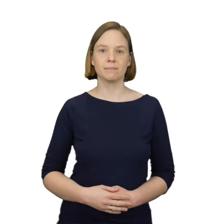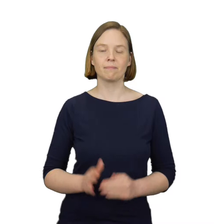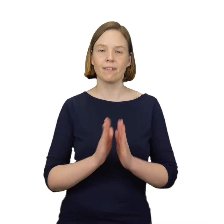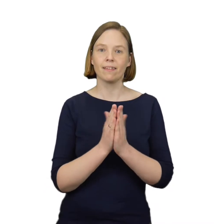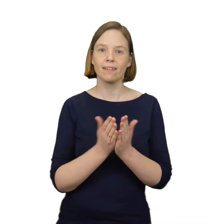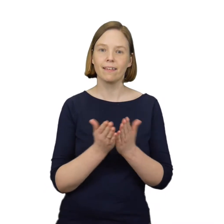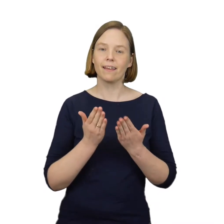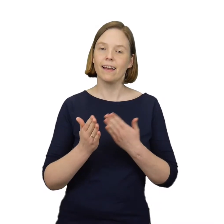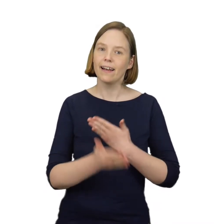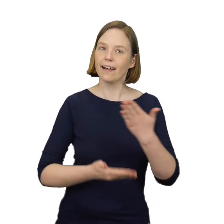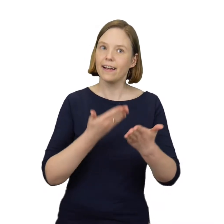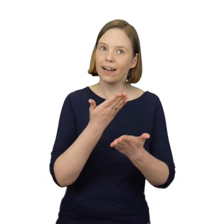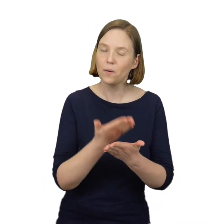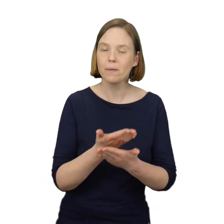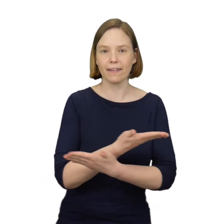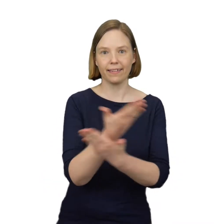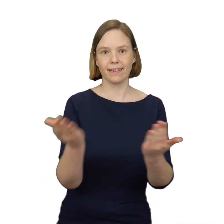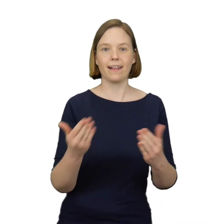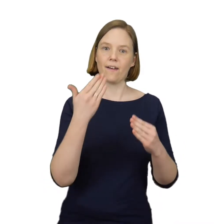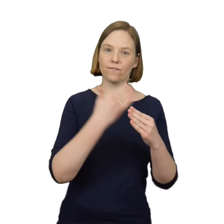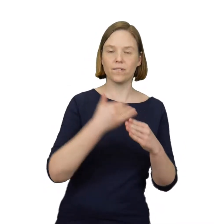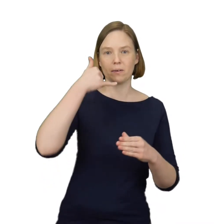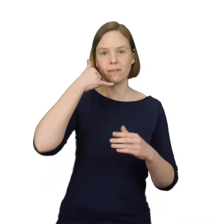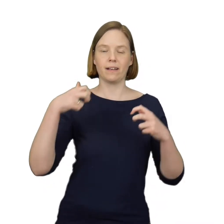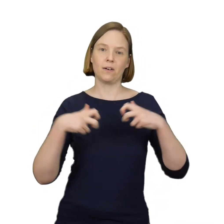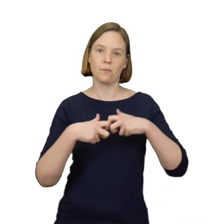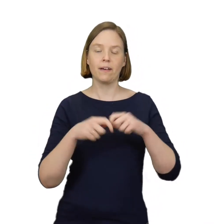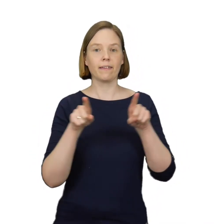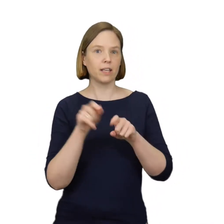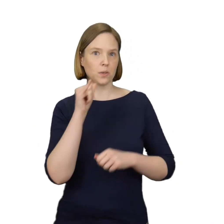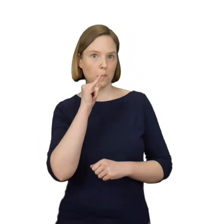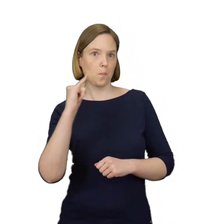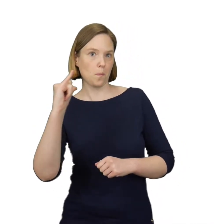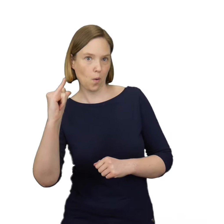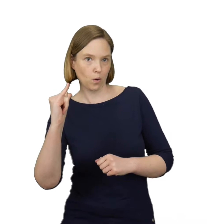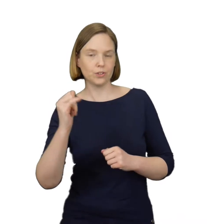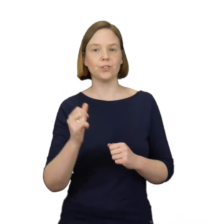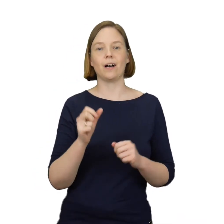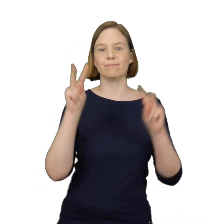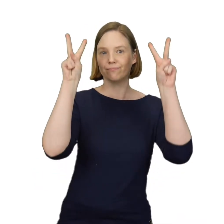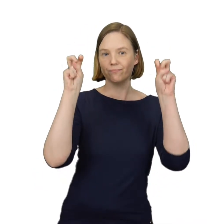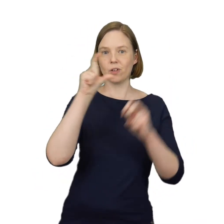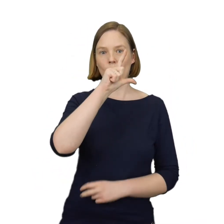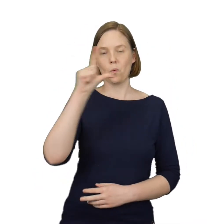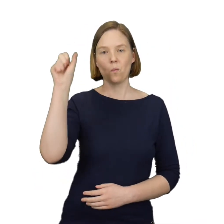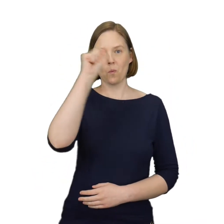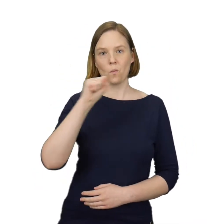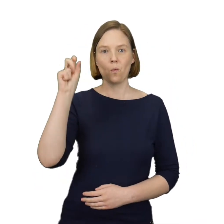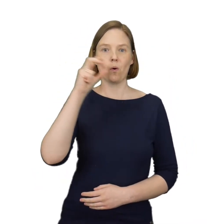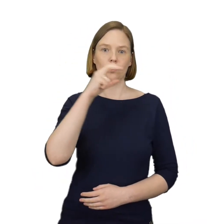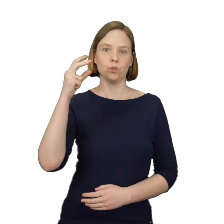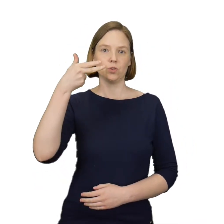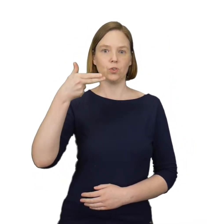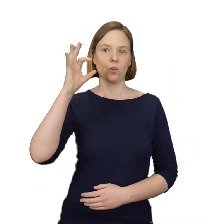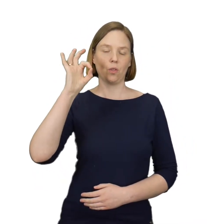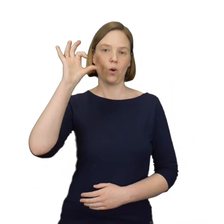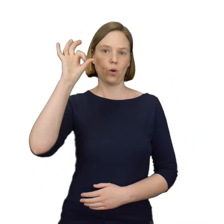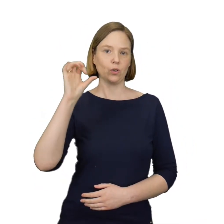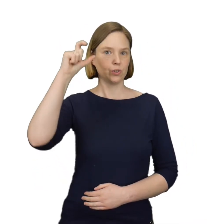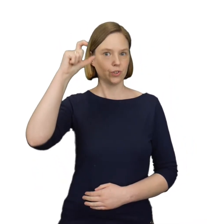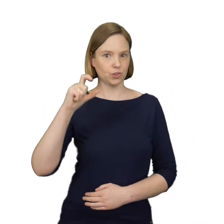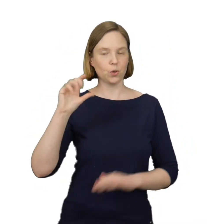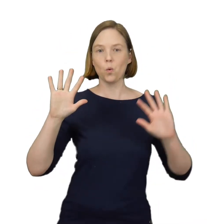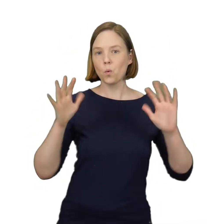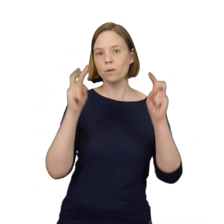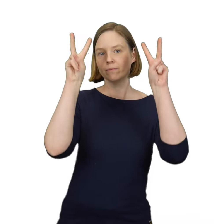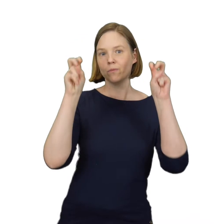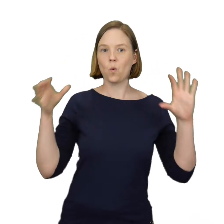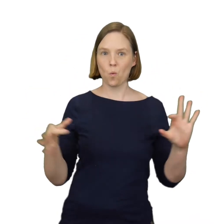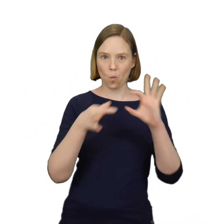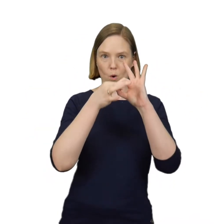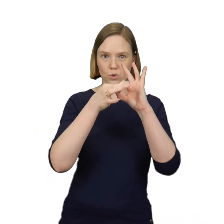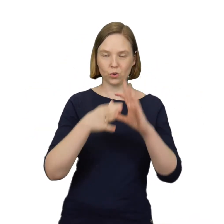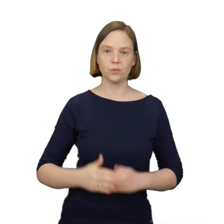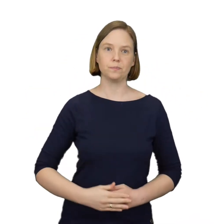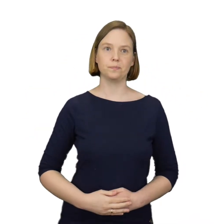Rekomendacje dla przedsiębiorców telekomunikacyjnych i pocztowych “Łączność”